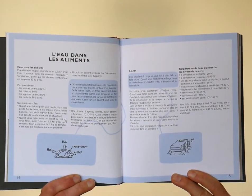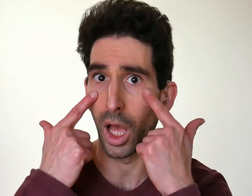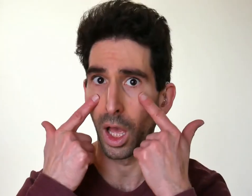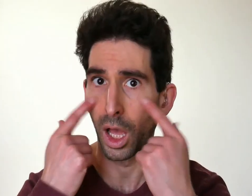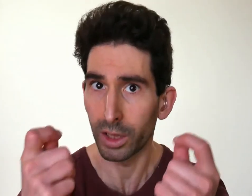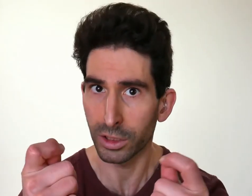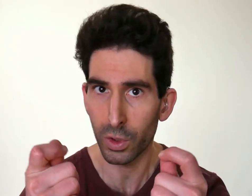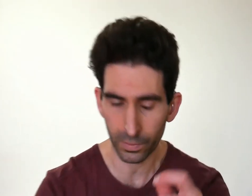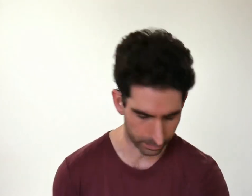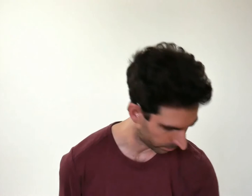Attention.